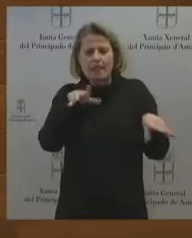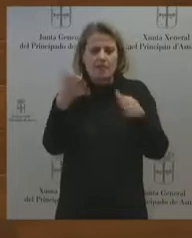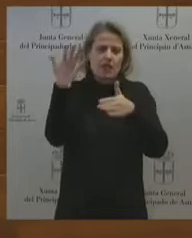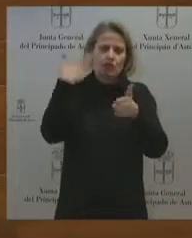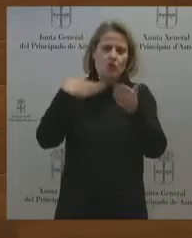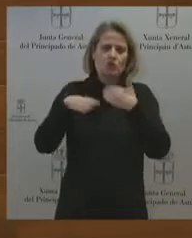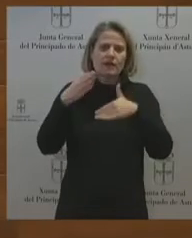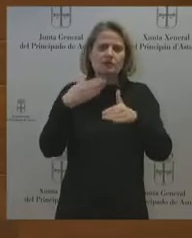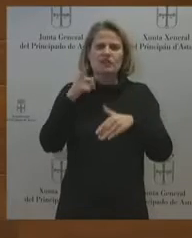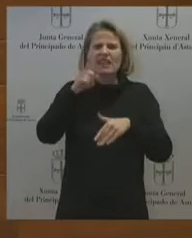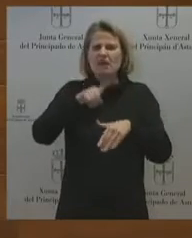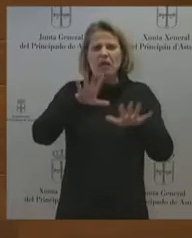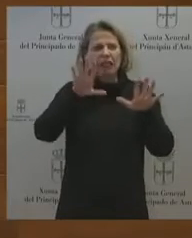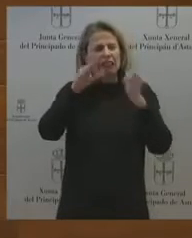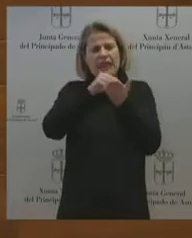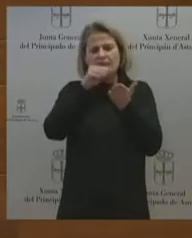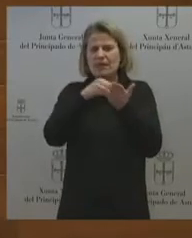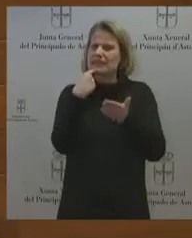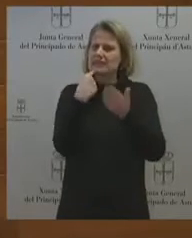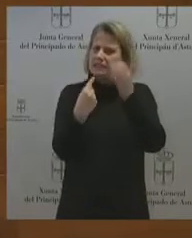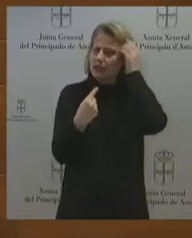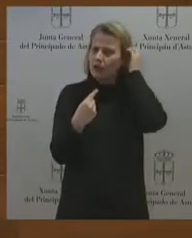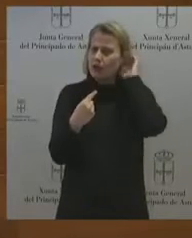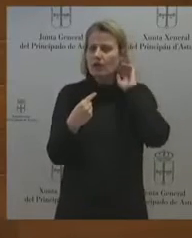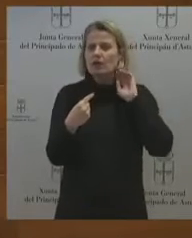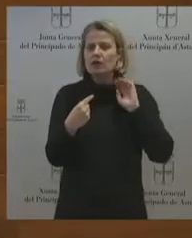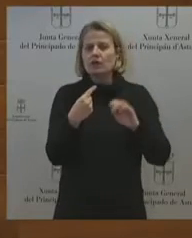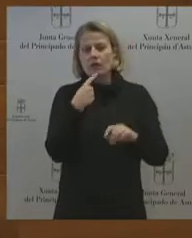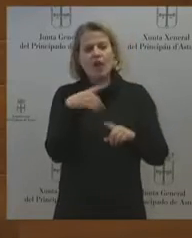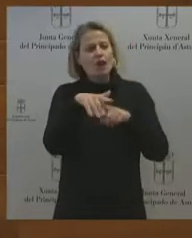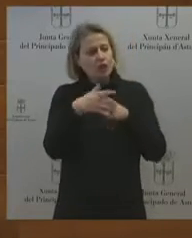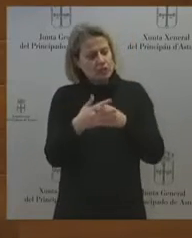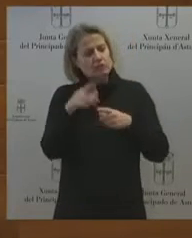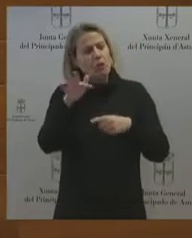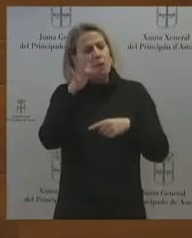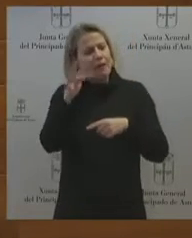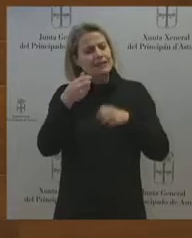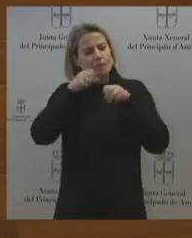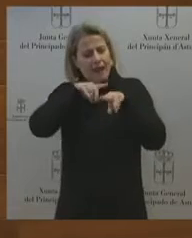pandemia” “...y la pandemia”. Bien, bueno pues en este contexto de pandemia el aluminio se utiliza